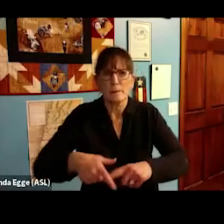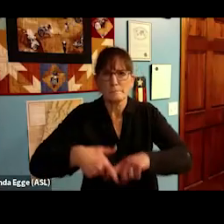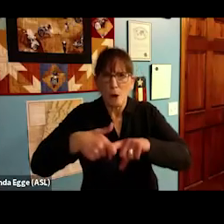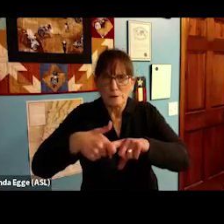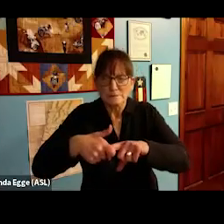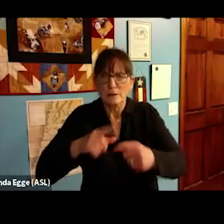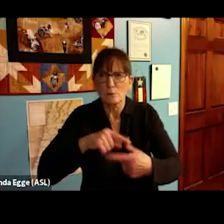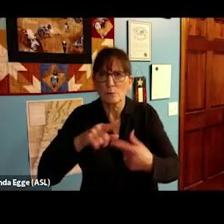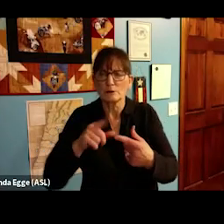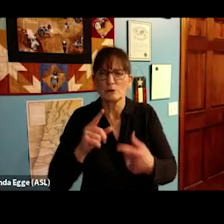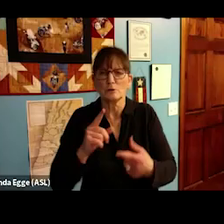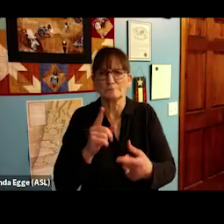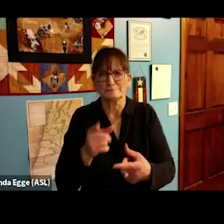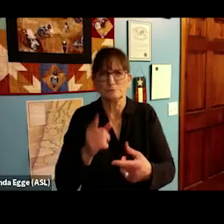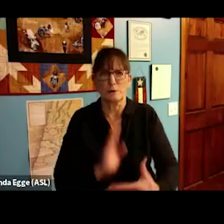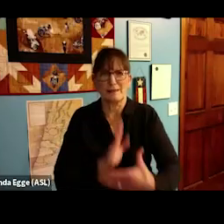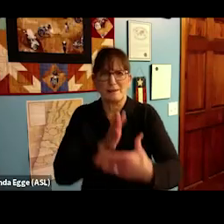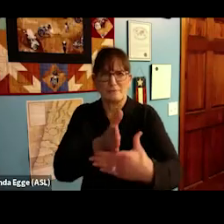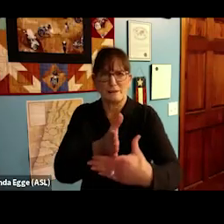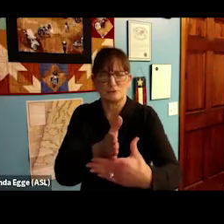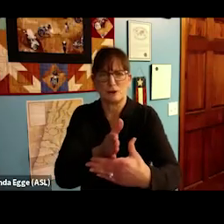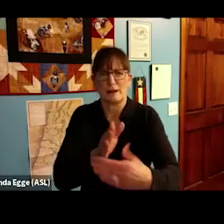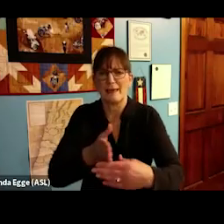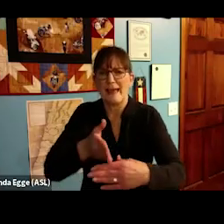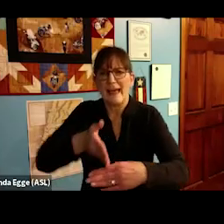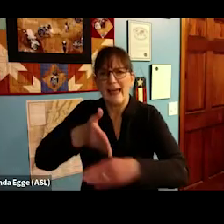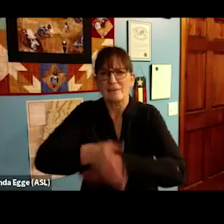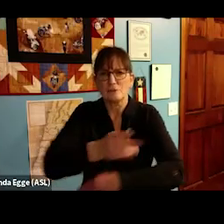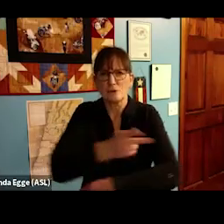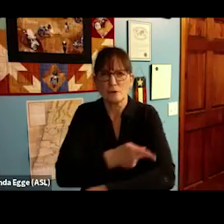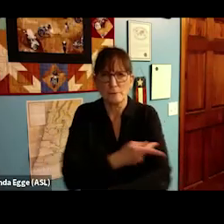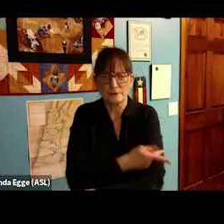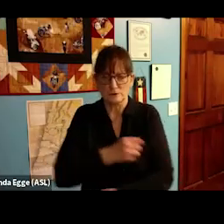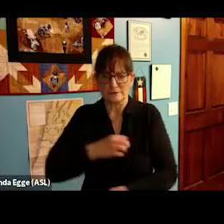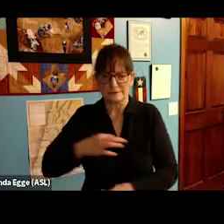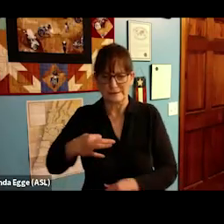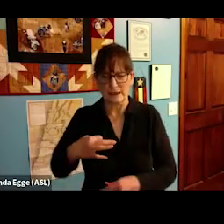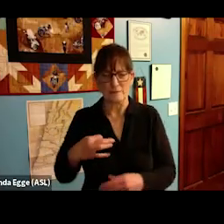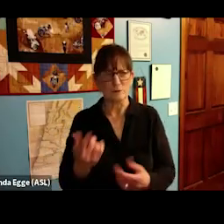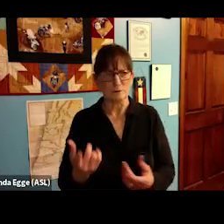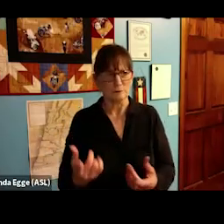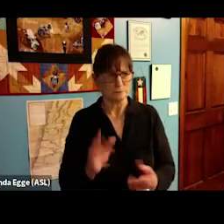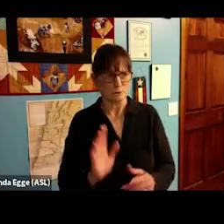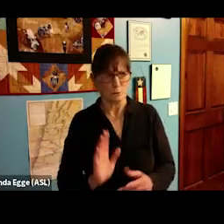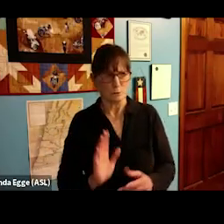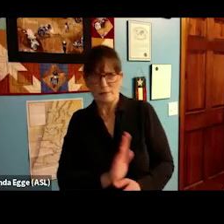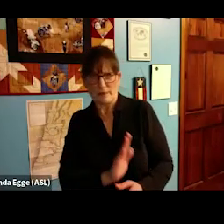el formulario de registro de representantes 1699 para obtener ese número de ID de representante.